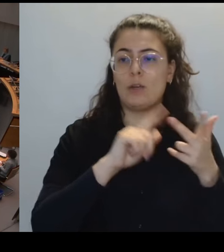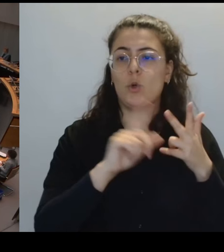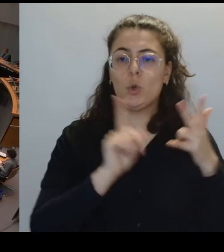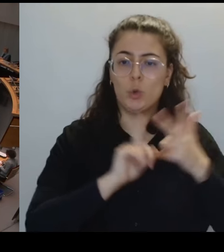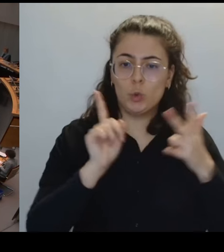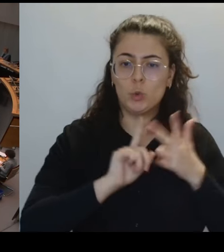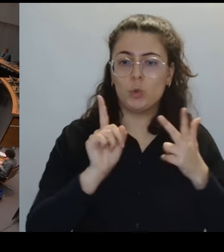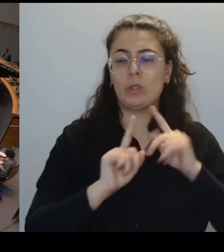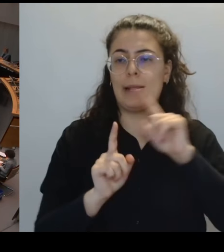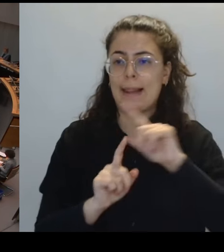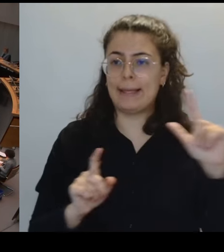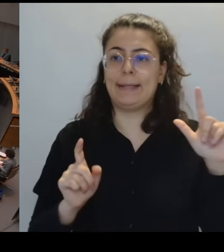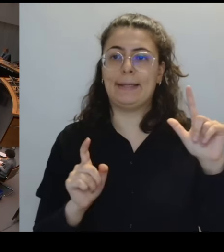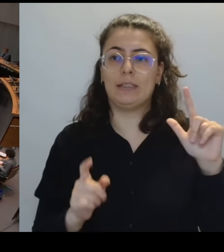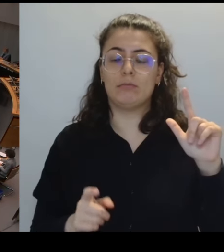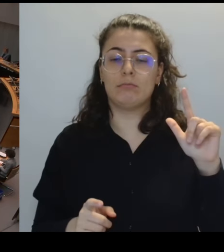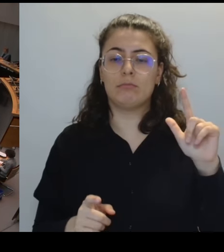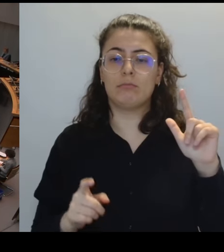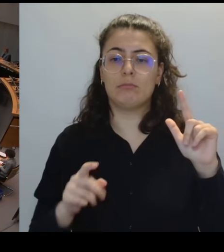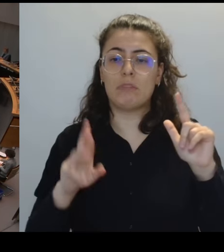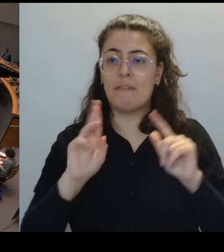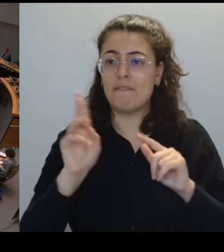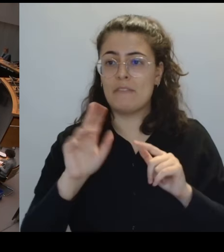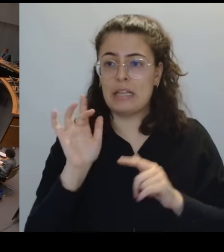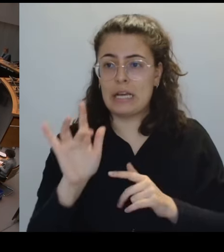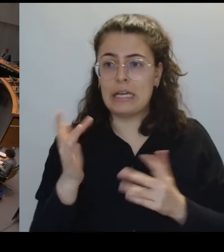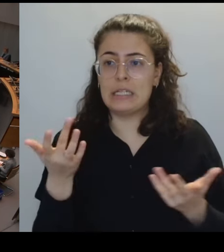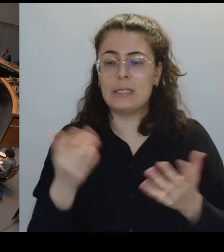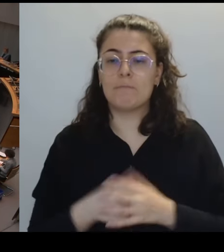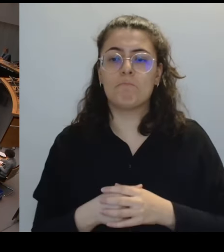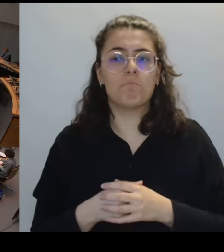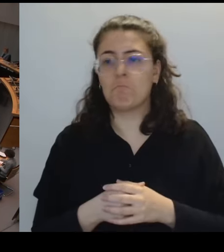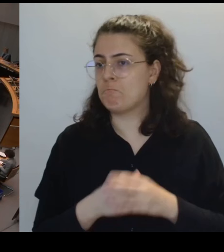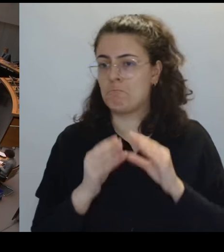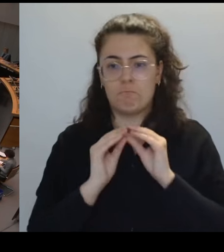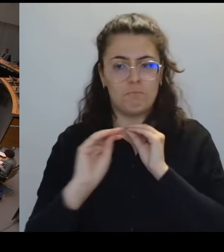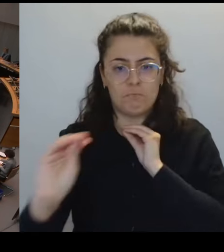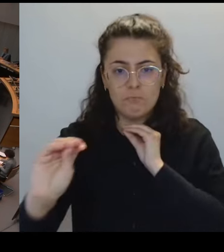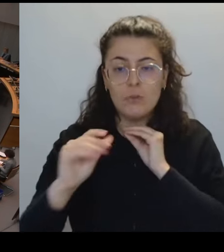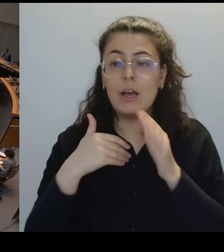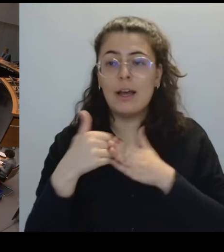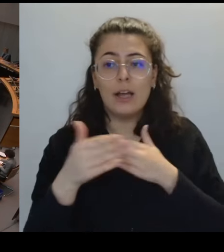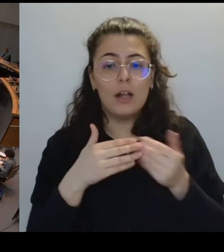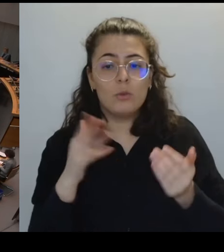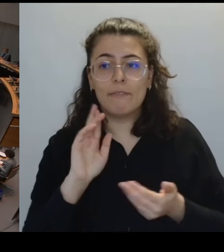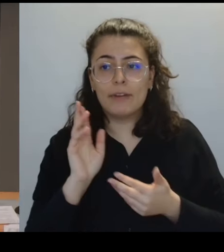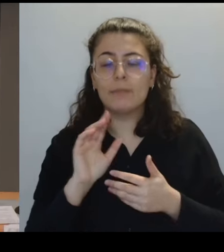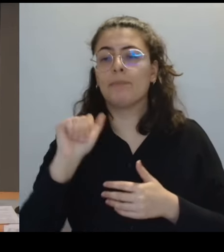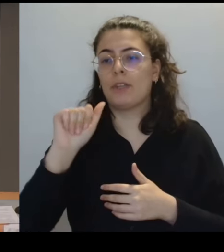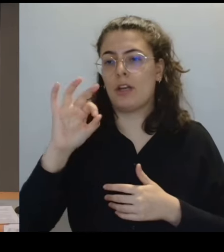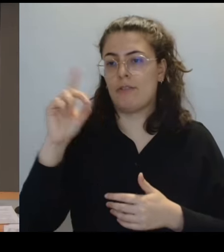Gegenstimmen sehe ich nicht und Enthaltungen bei der AfD-Fraktion. Vielen Dank.